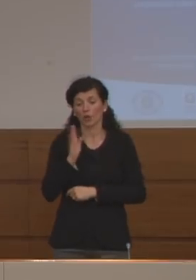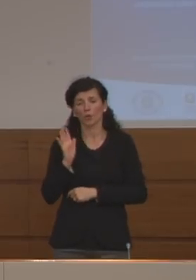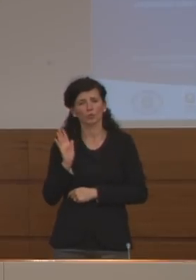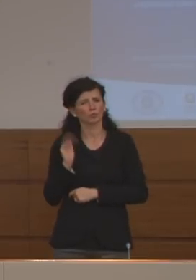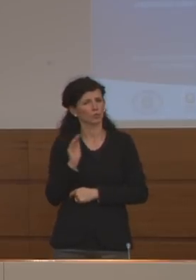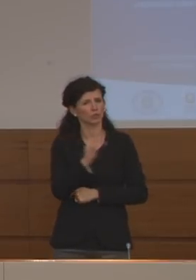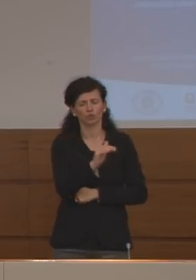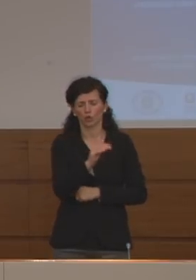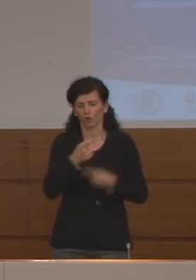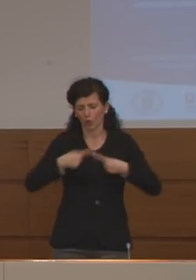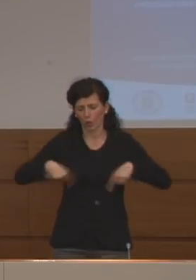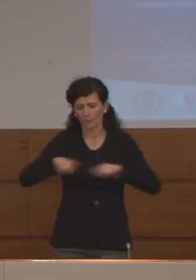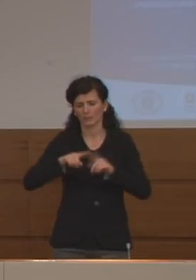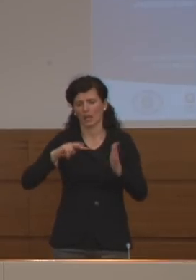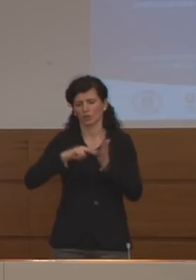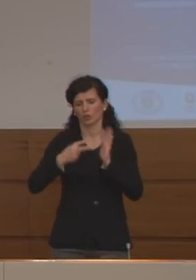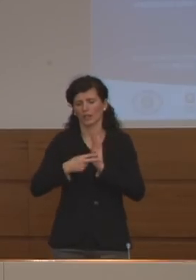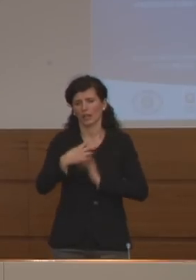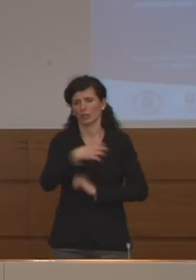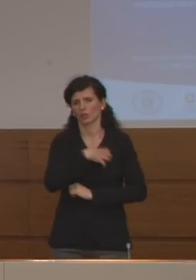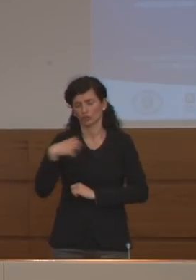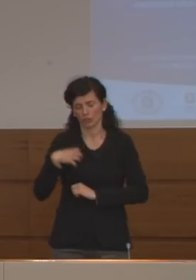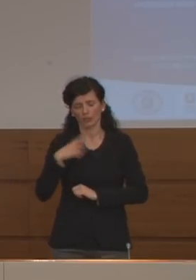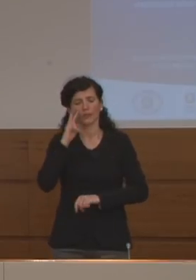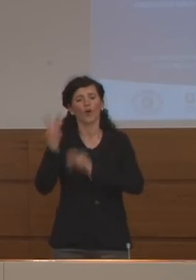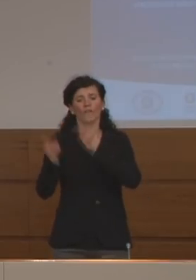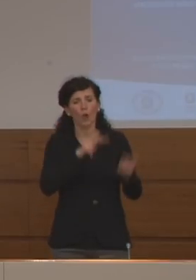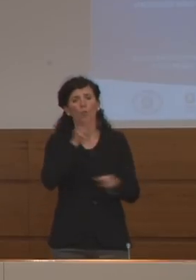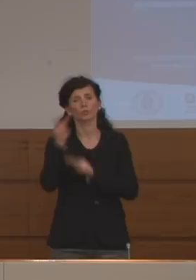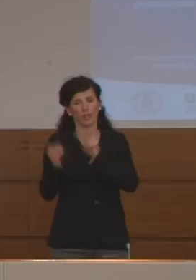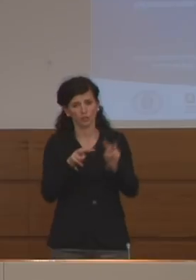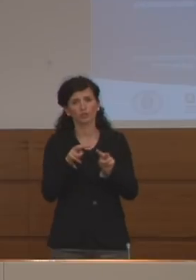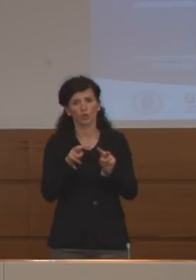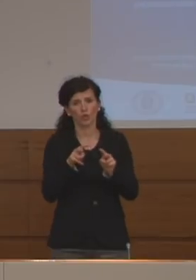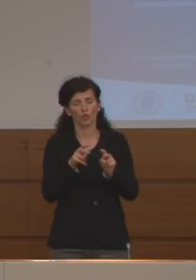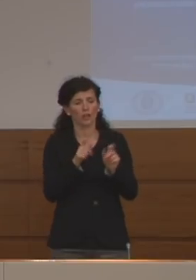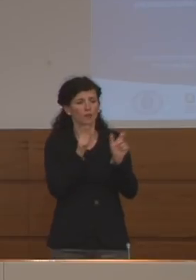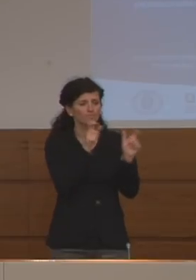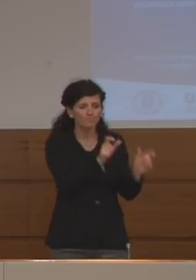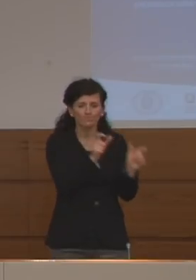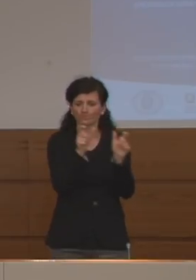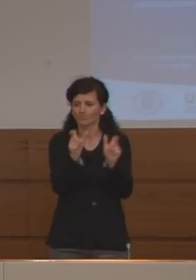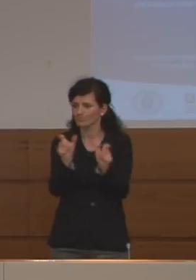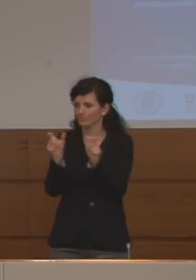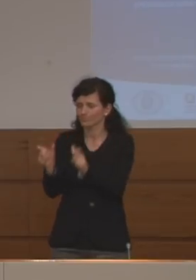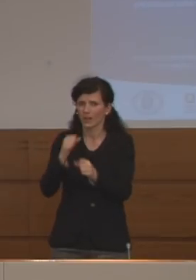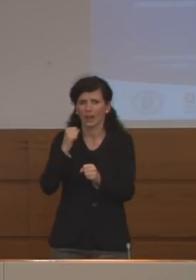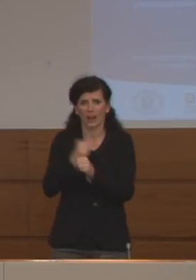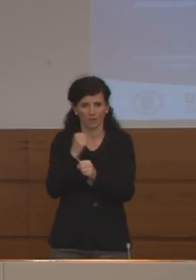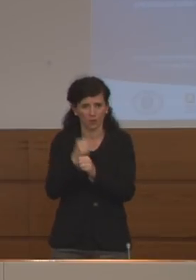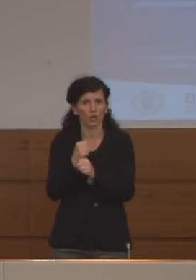Comitato Tecnico Scientifico, proprio perché sentiamo in maniera chiara